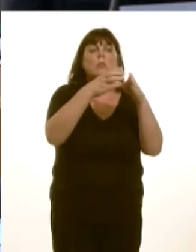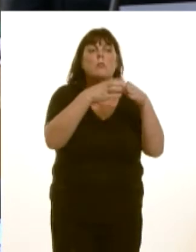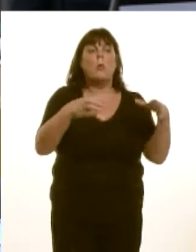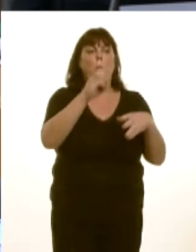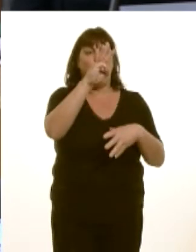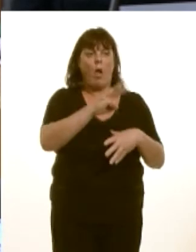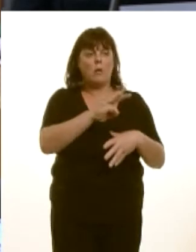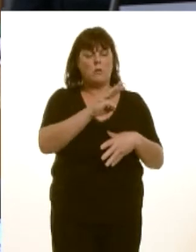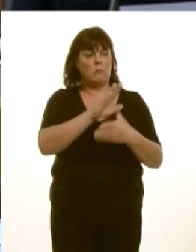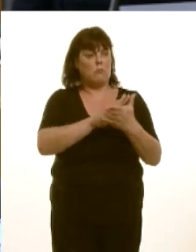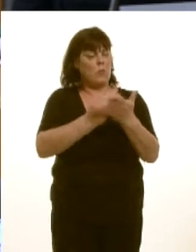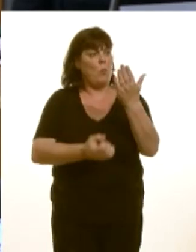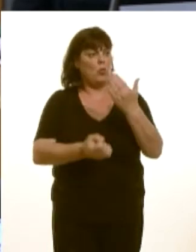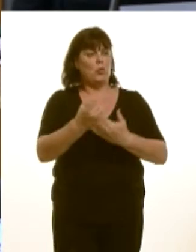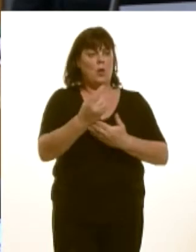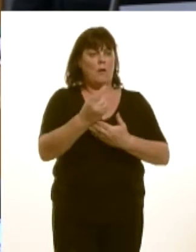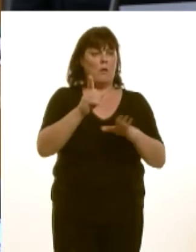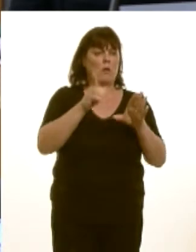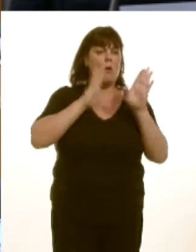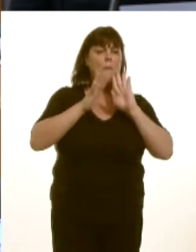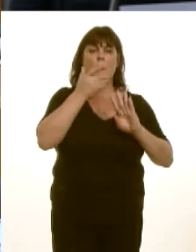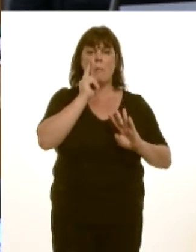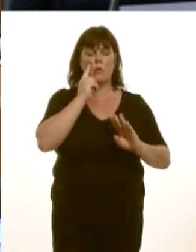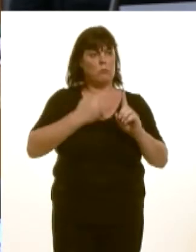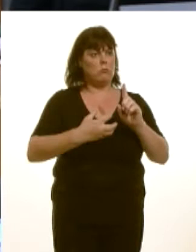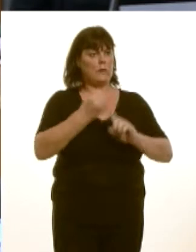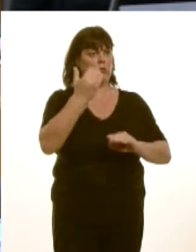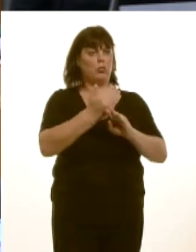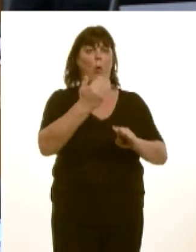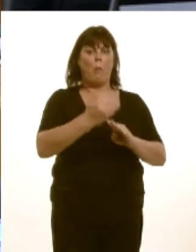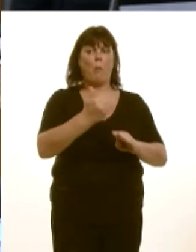gael swyddi nad oes ganddynt y sgiliau i’w cael. Dyna sy’n bwysig ei gofio hefyd.